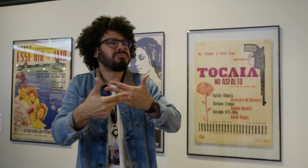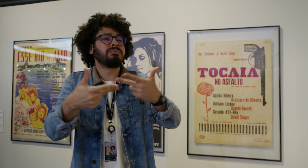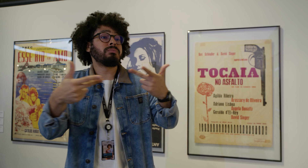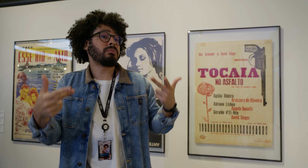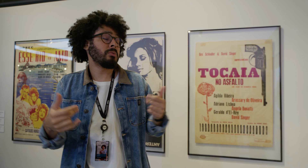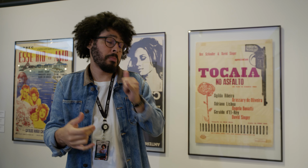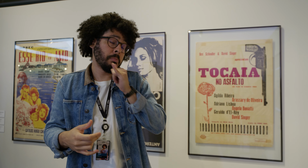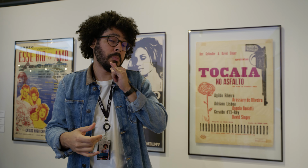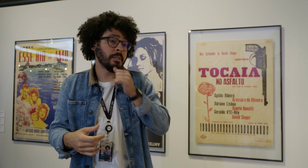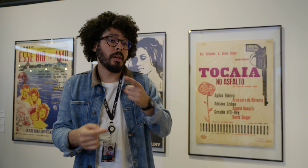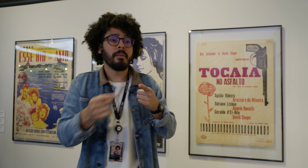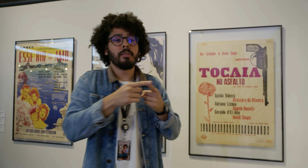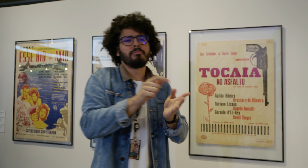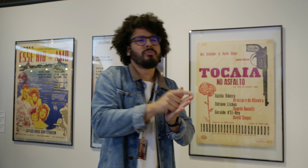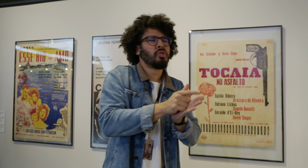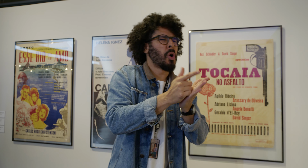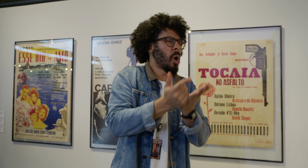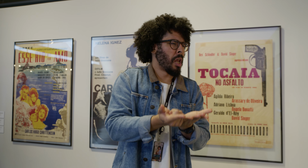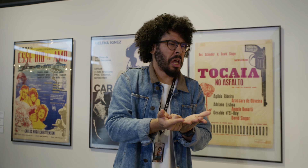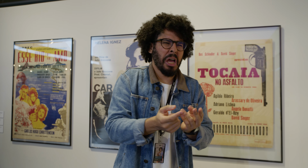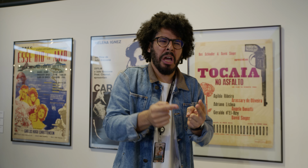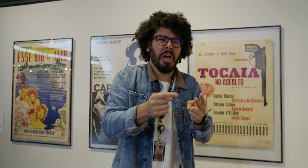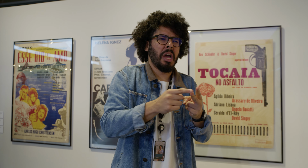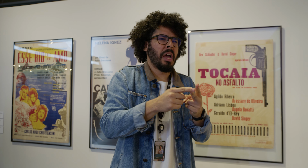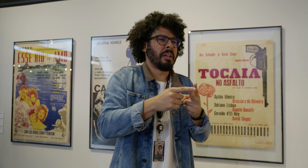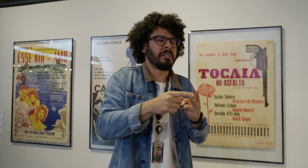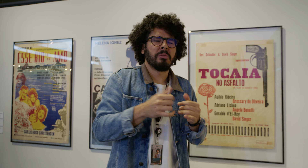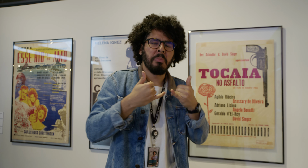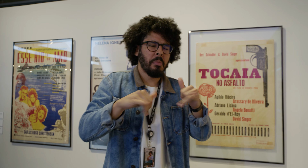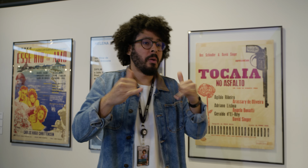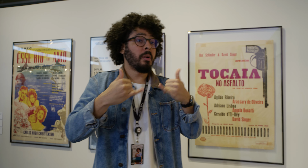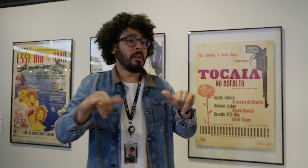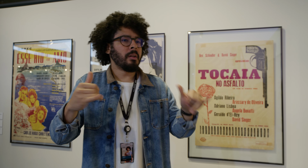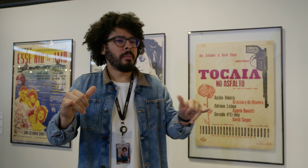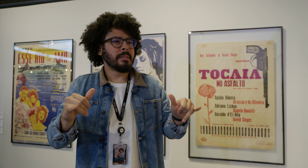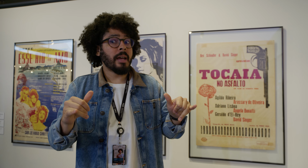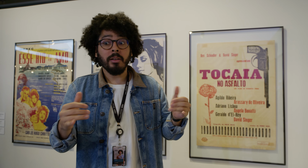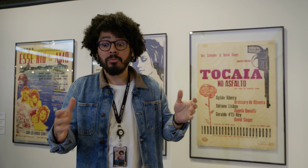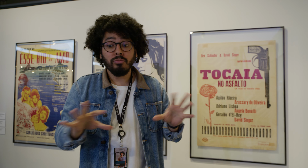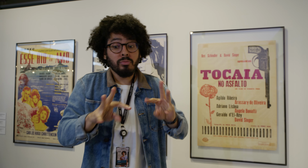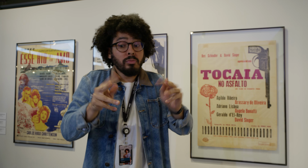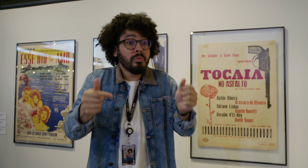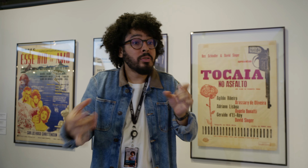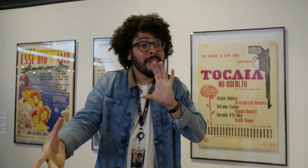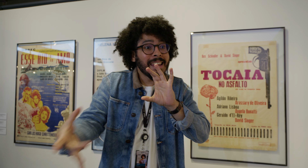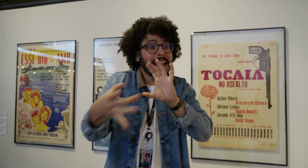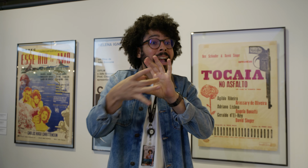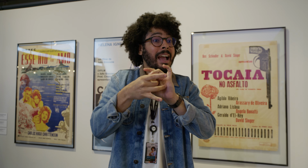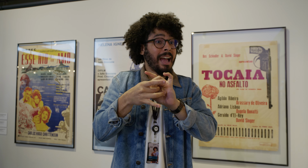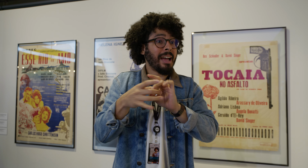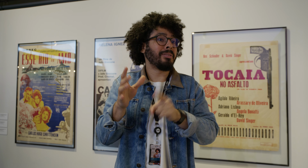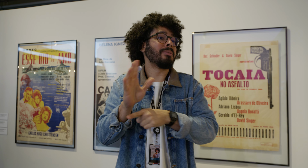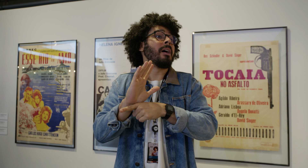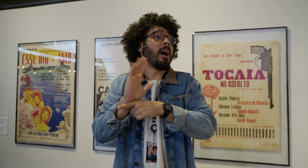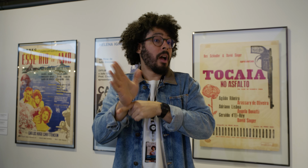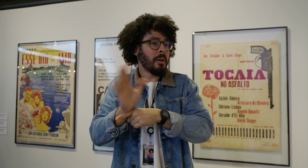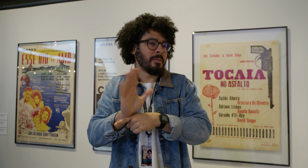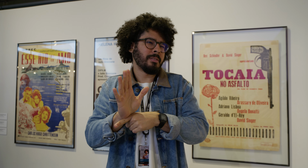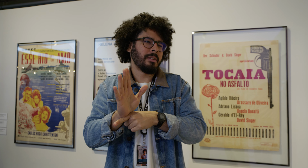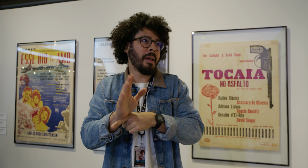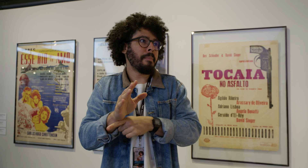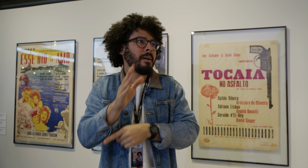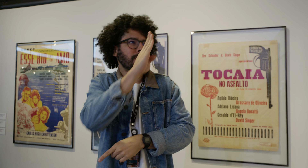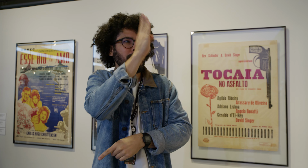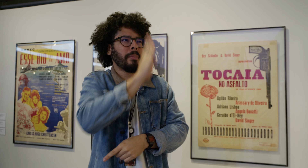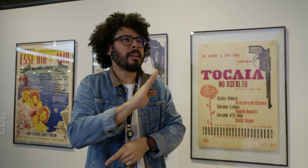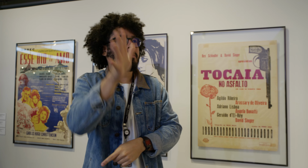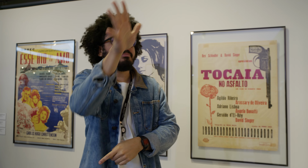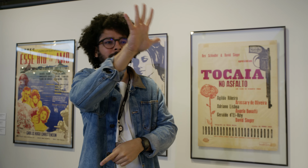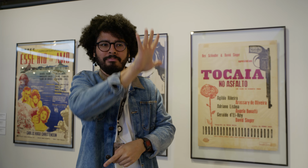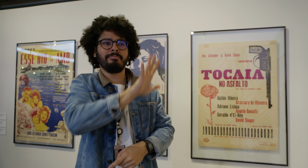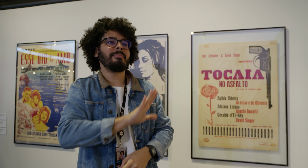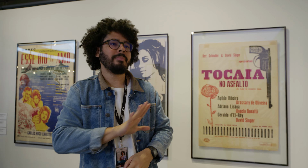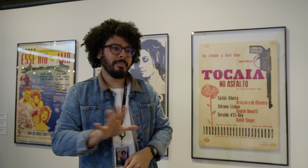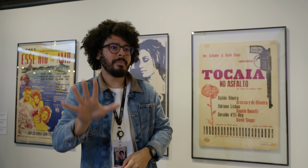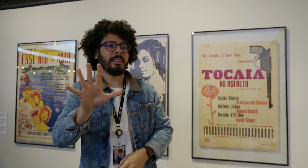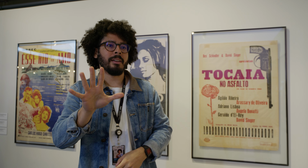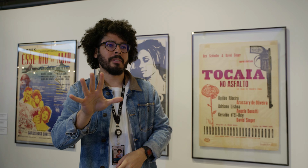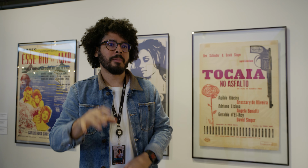um pouco sobre a história do cinema no Brasil.